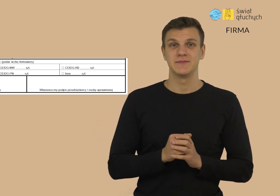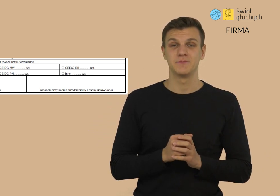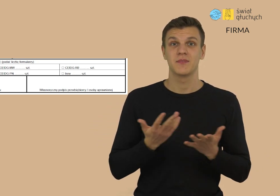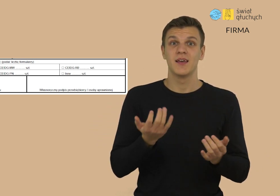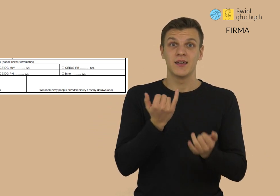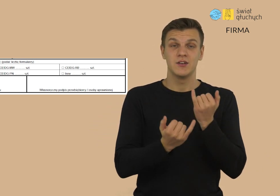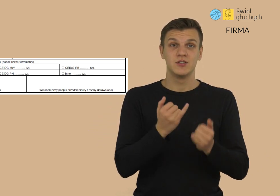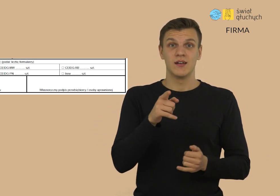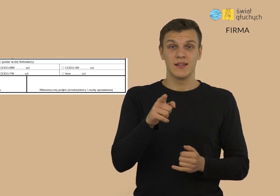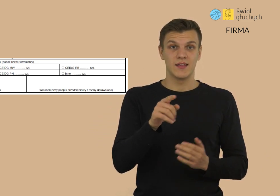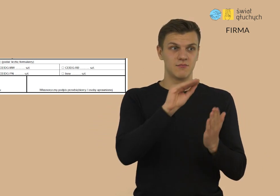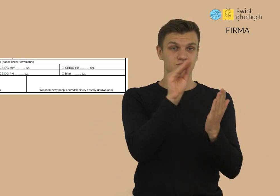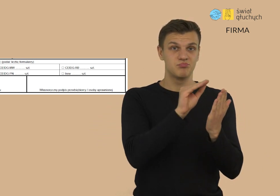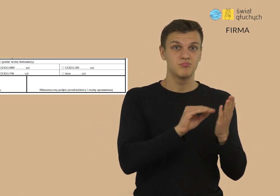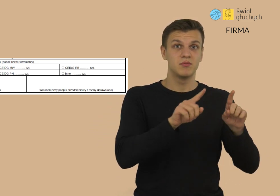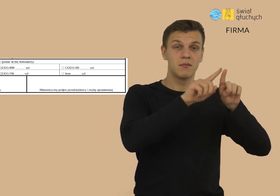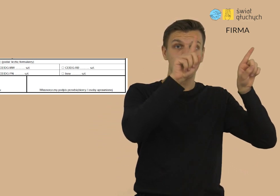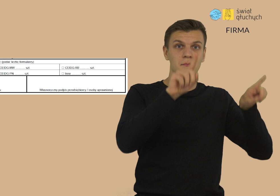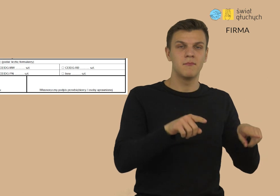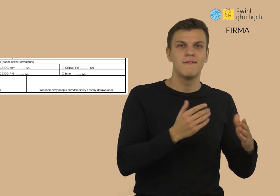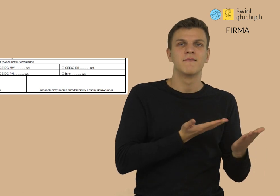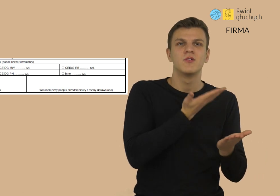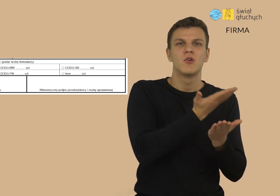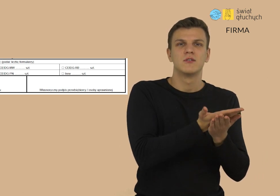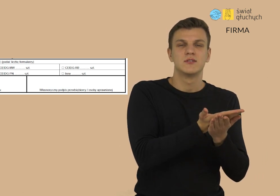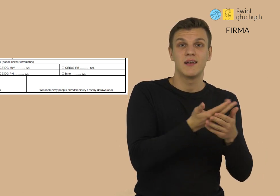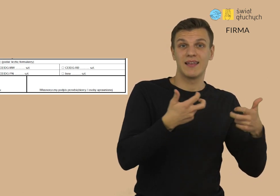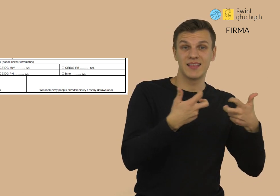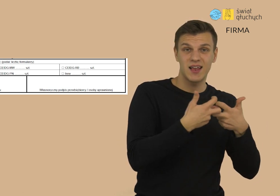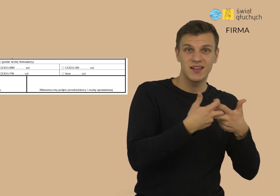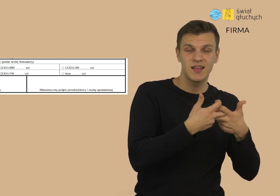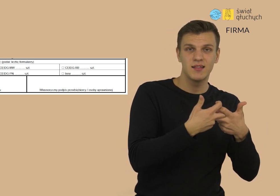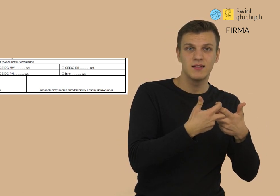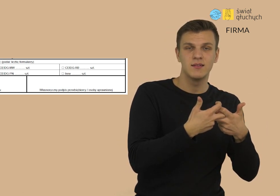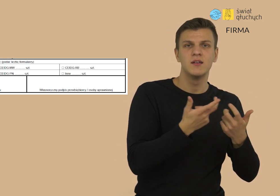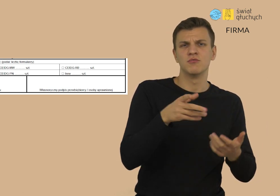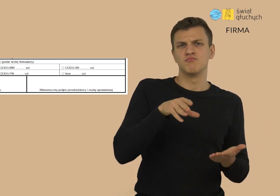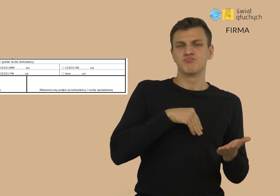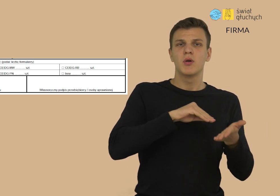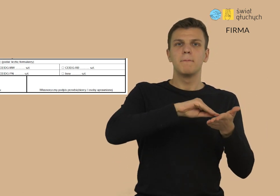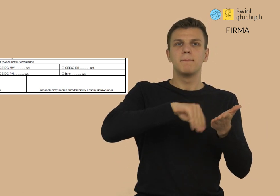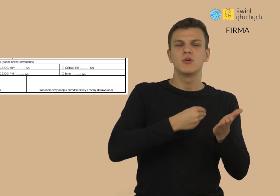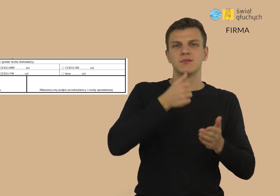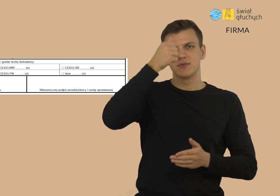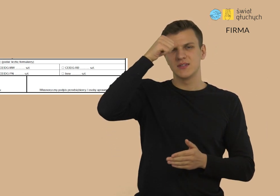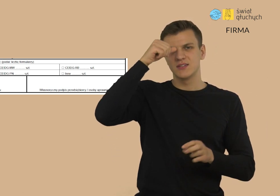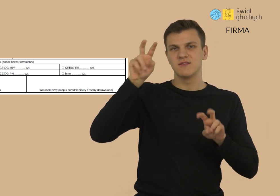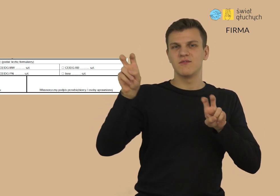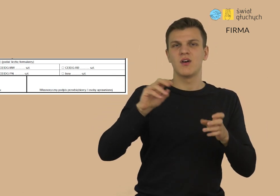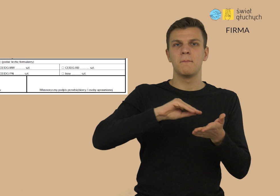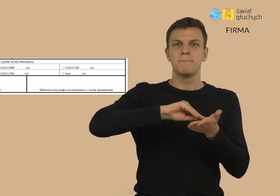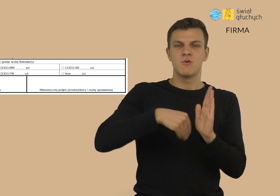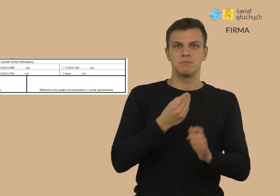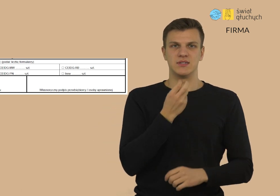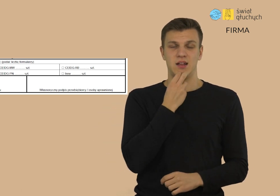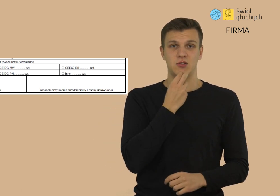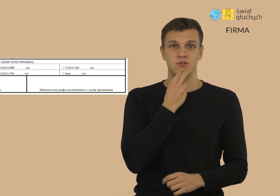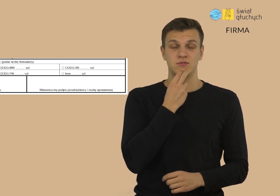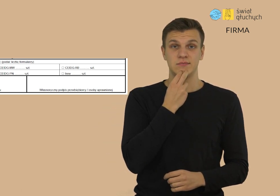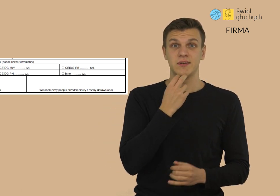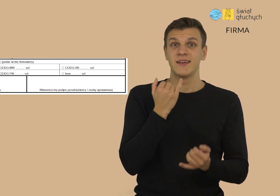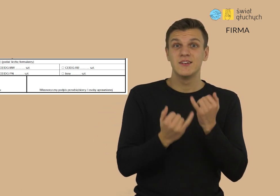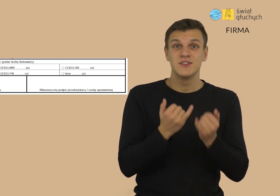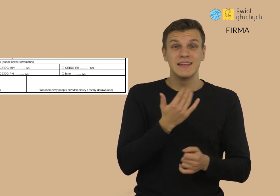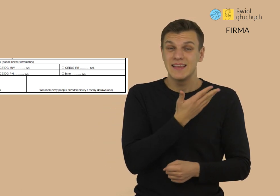W przypadku rejestracji firmy przez internet, możesz podpisać formularz podpisem elektronicznym, jeśli taki posiadasz.